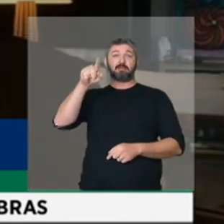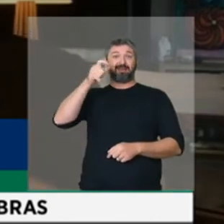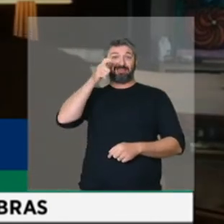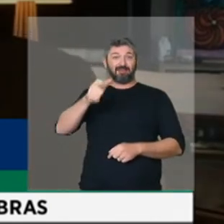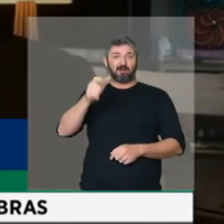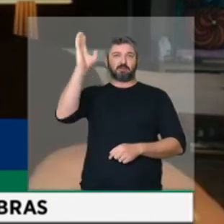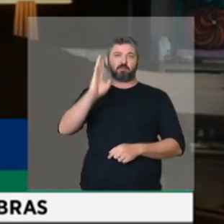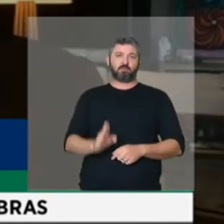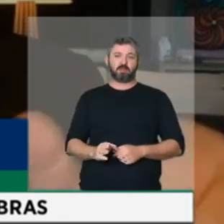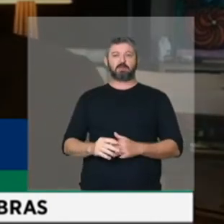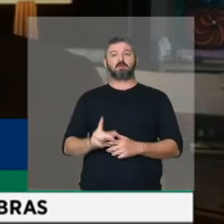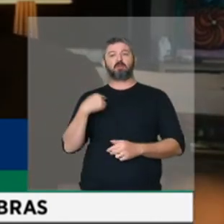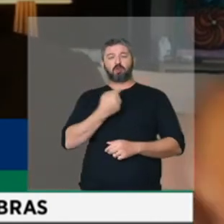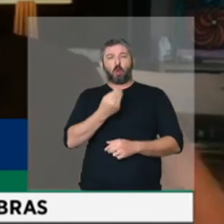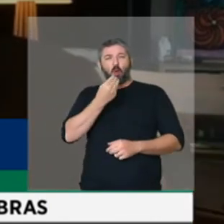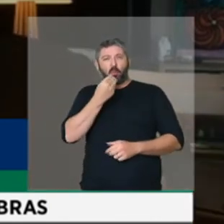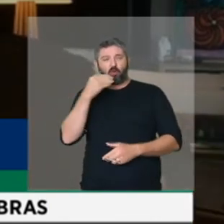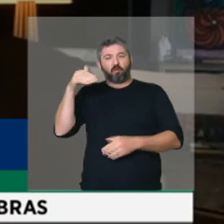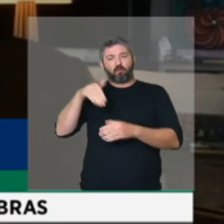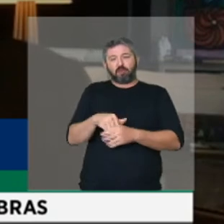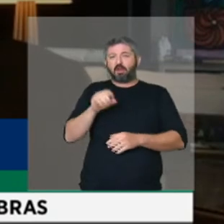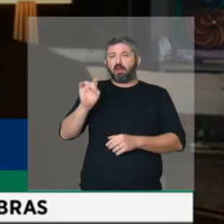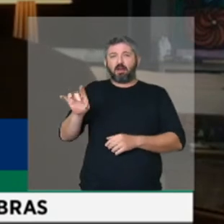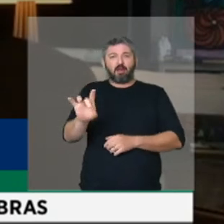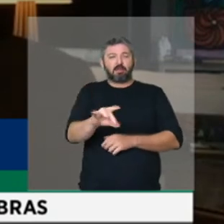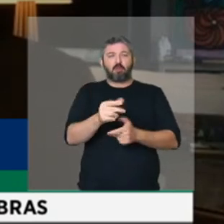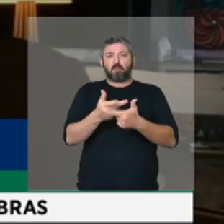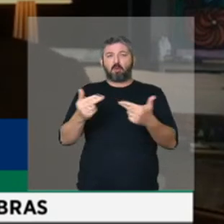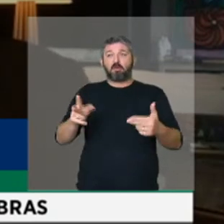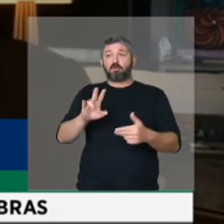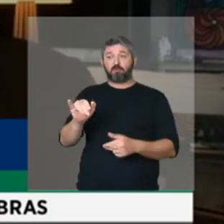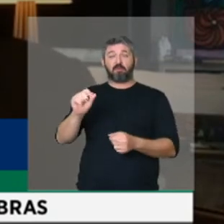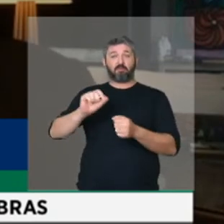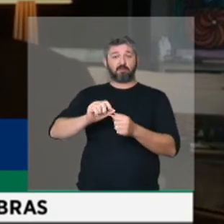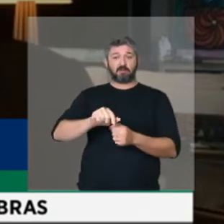INTERESSES NACIONAIS E TEREMOS OPORTUNIDADE DE VOTAR EM CADA UMA DAS MATÉRIAS QUE SERÃO COLOCADAS EM VOTAÇÃO. NESSA